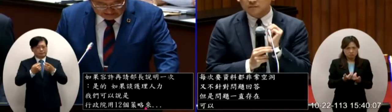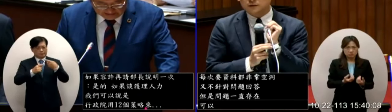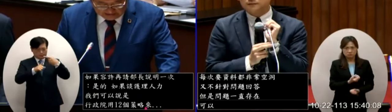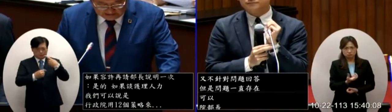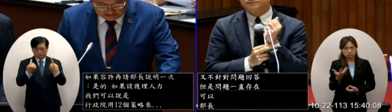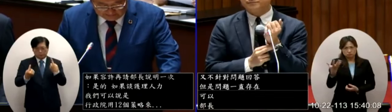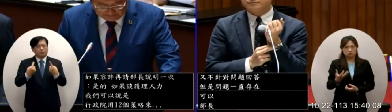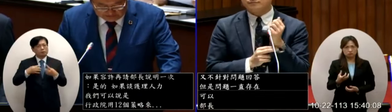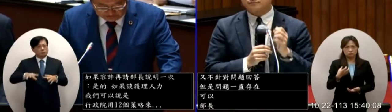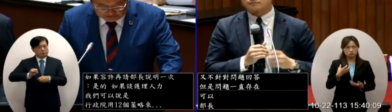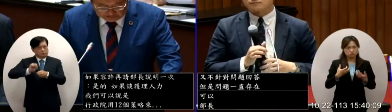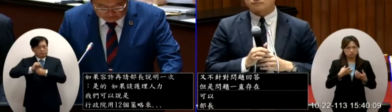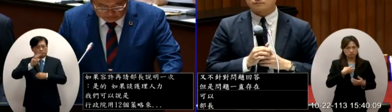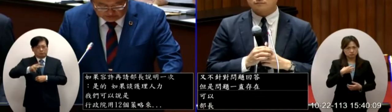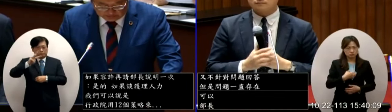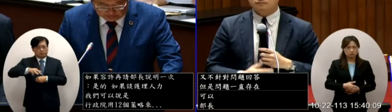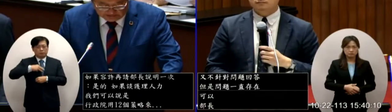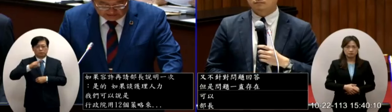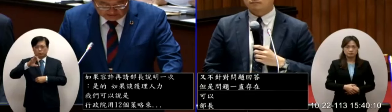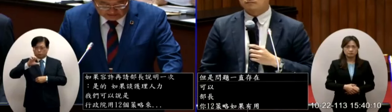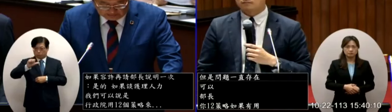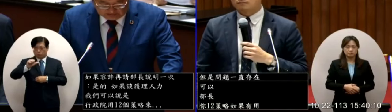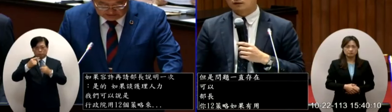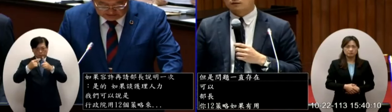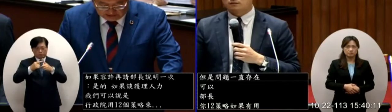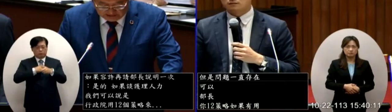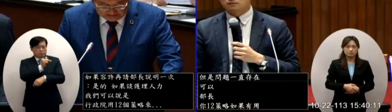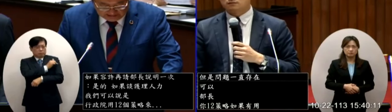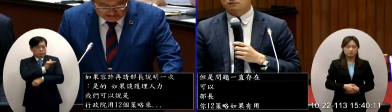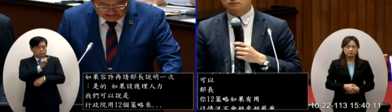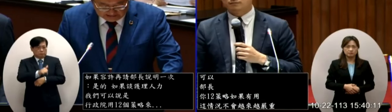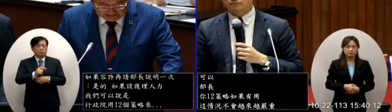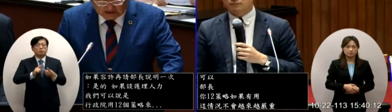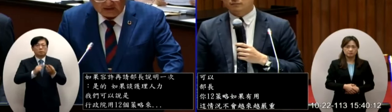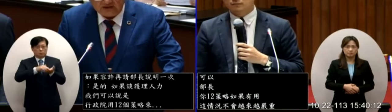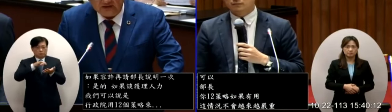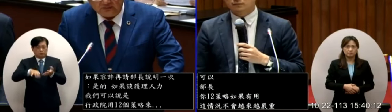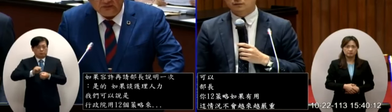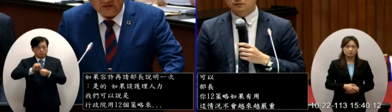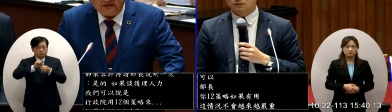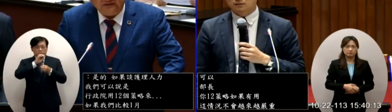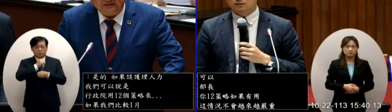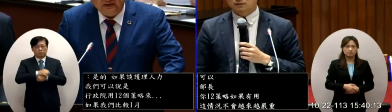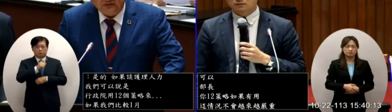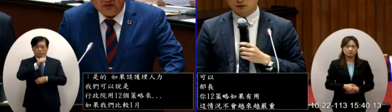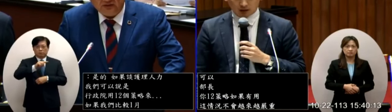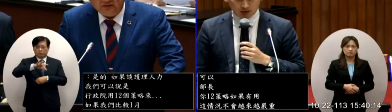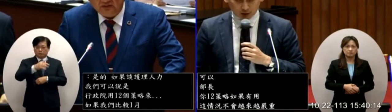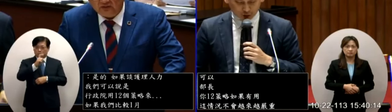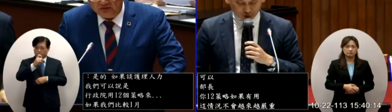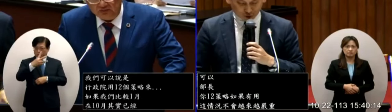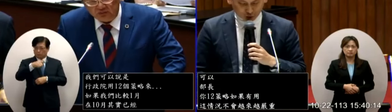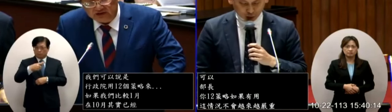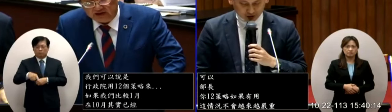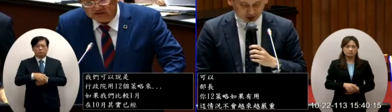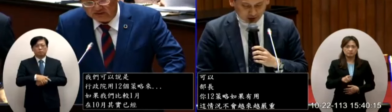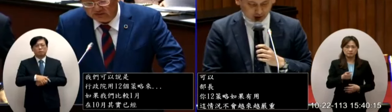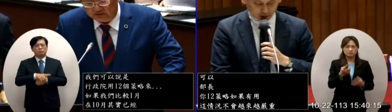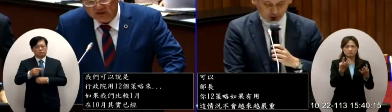3095的護理師 在醫院增加了1513 這種數字喔